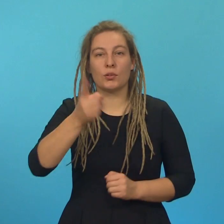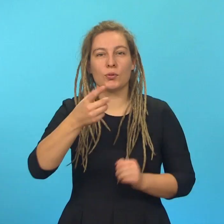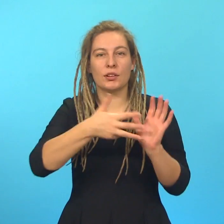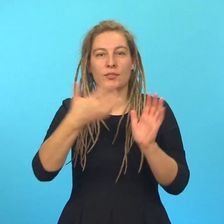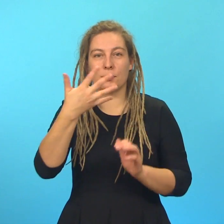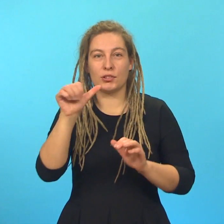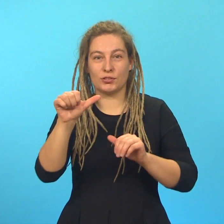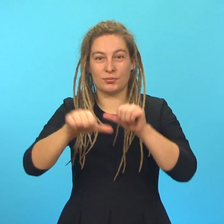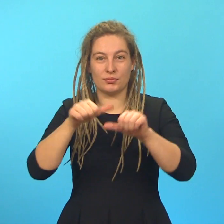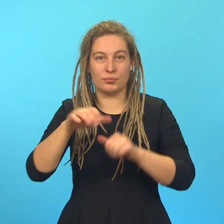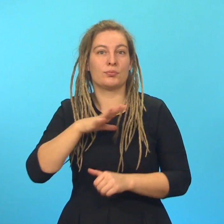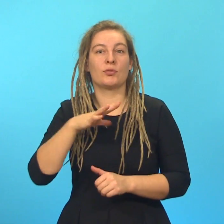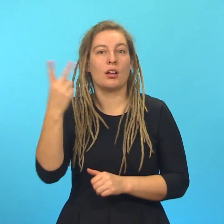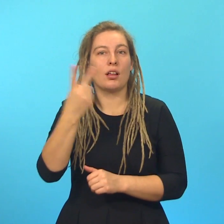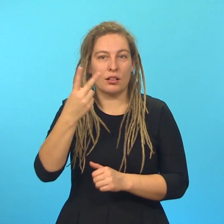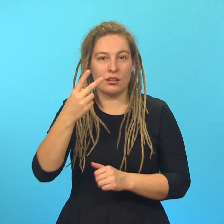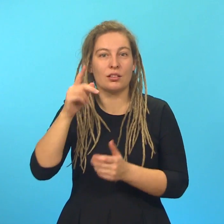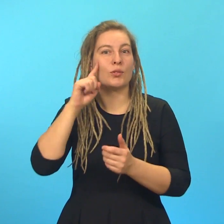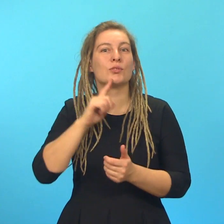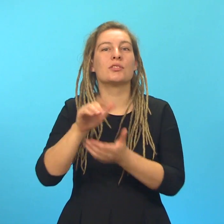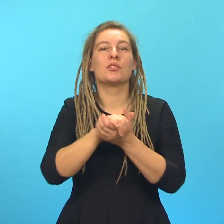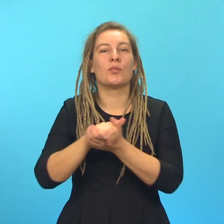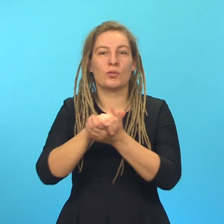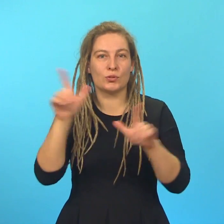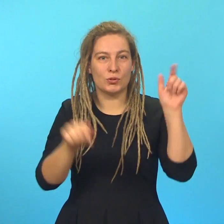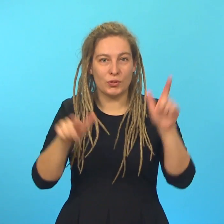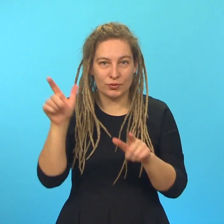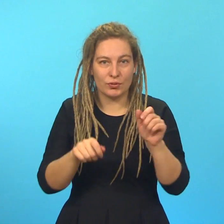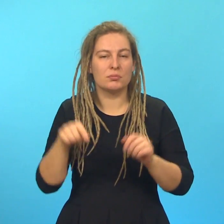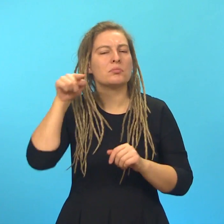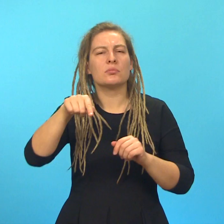1956 m. vyko antrasis draugijos suvažiavimas.